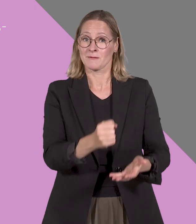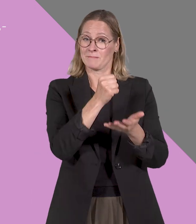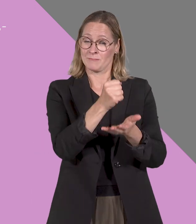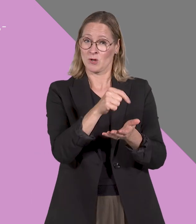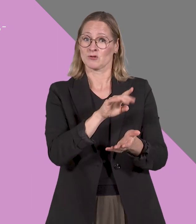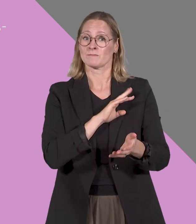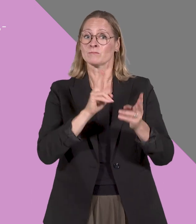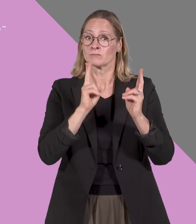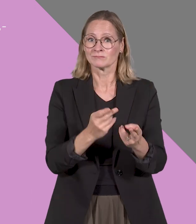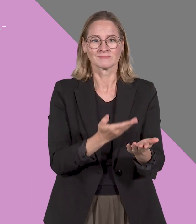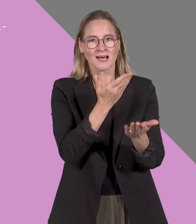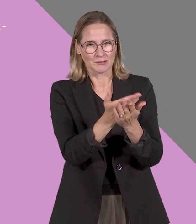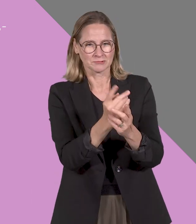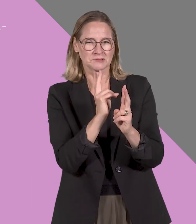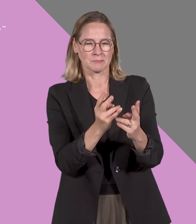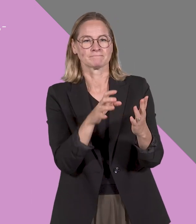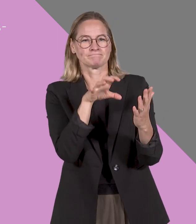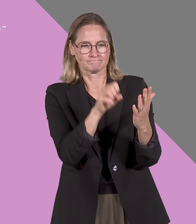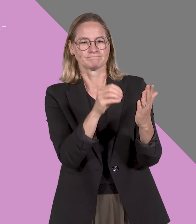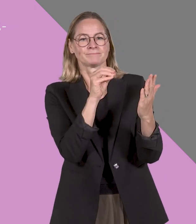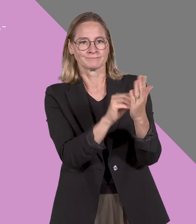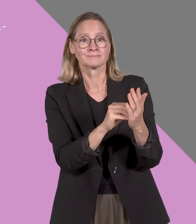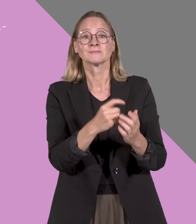Budjetissa on myös hakemusten mukaiset varaukset -